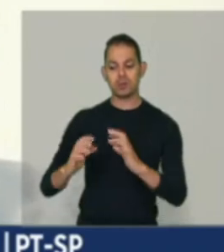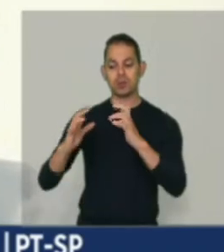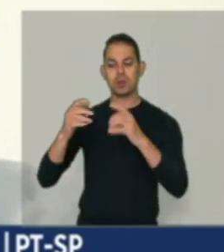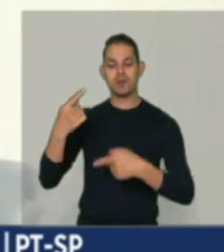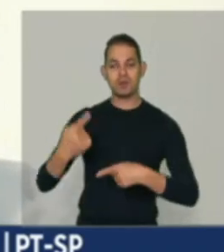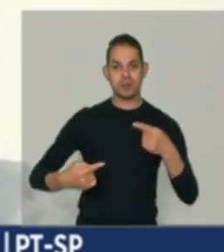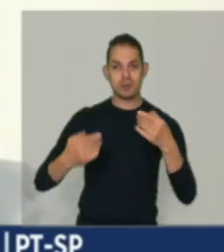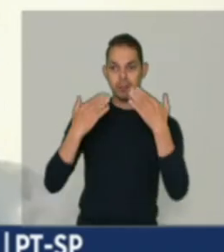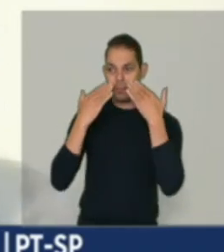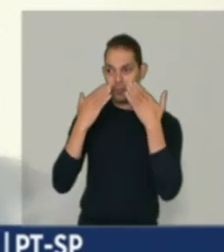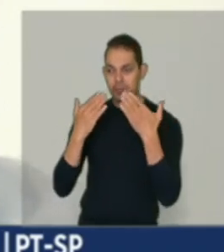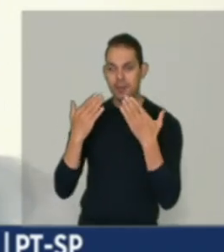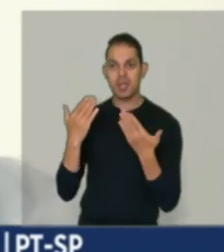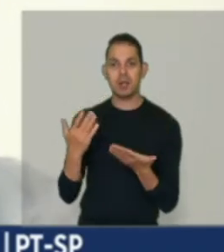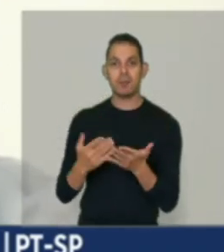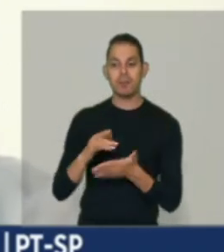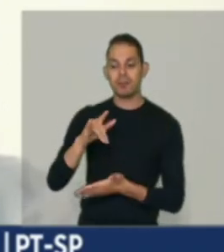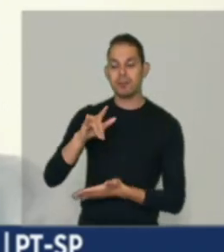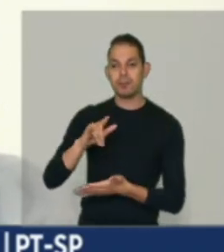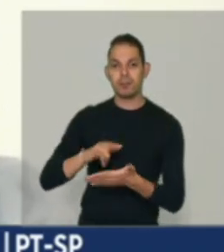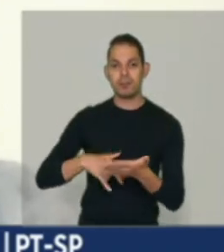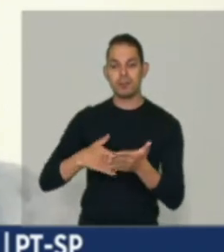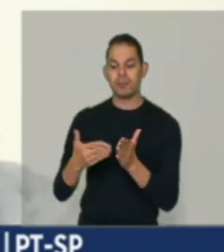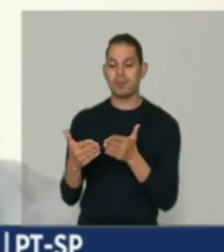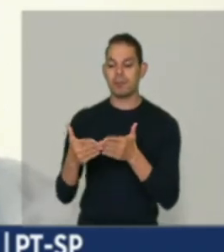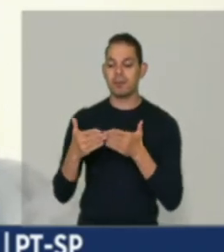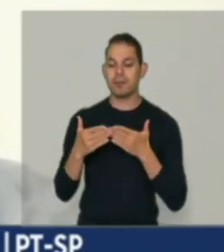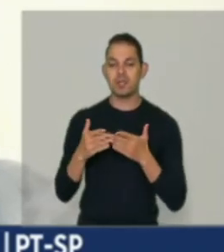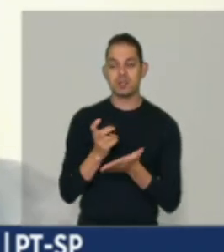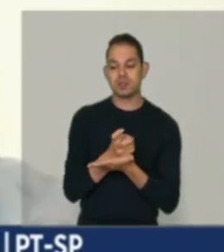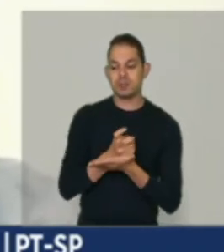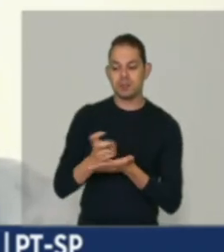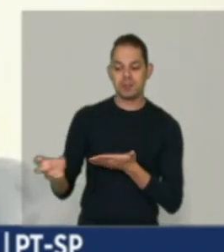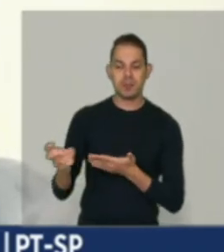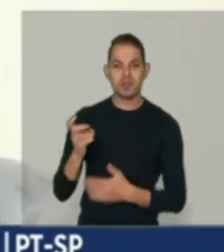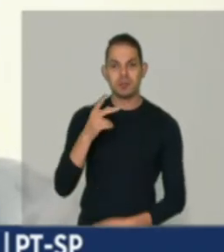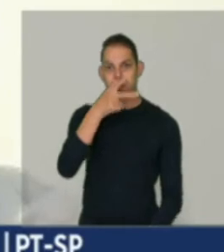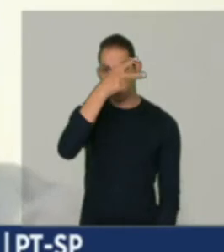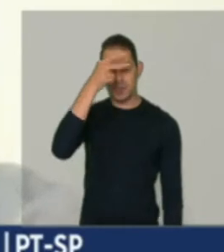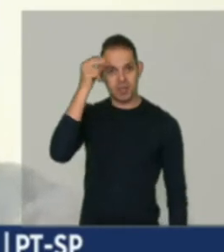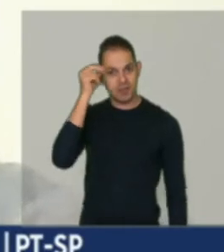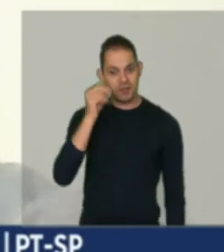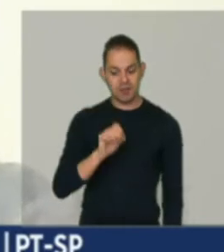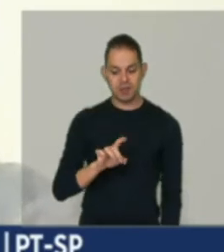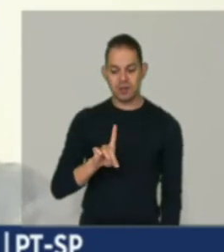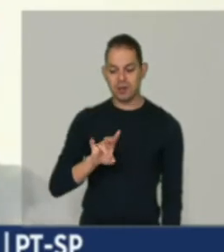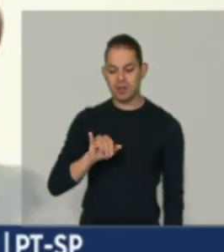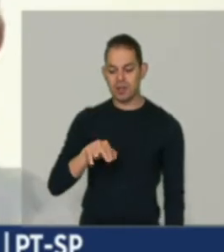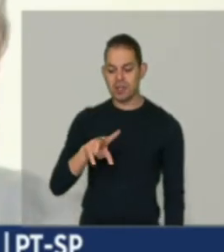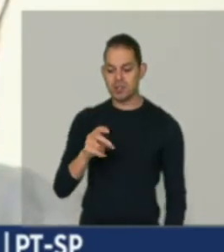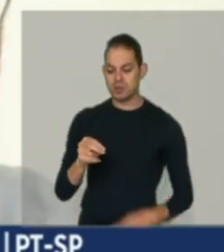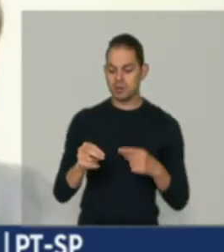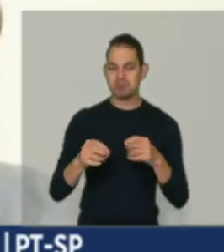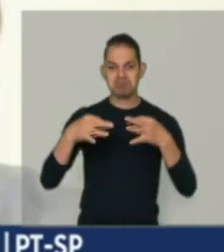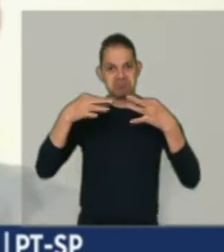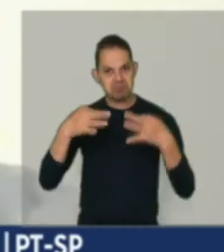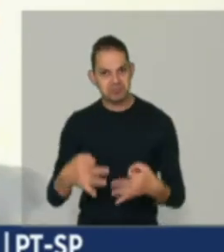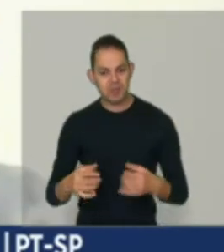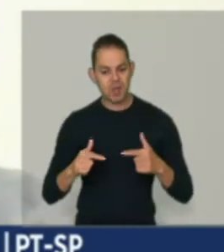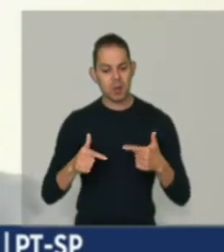IMPEACHMENT AO PREFEITO EDINHO SILVA, QUE É UM EXEMPLO NO ENFRENTAMENTO DA COVID-19. NÃO SÓ NO BRASIL MAS NO MUNDO. A FARSA SAIU PELA